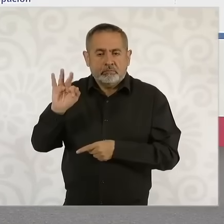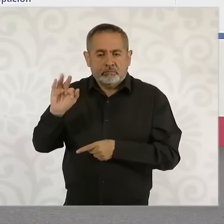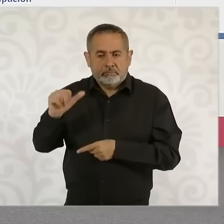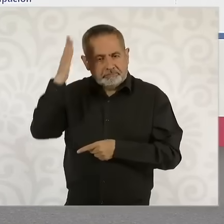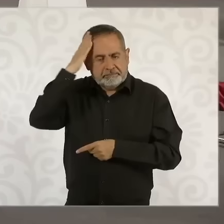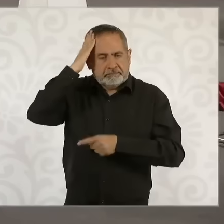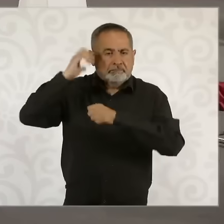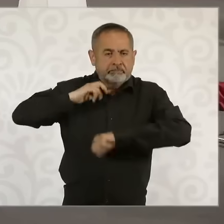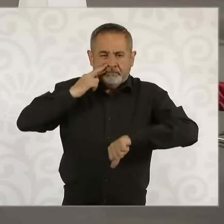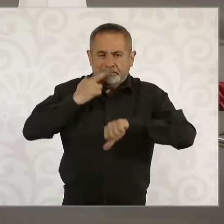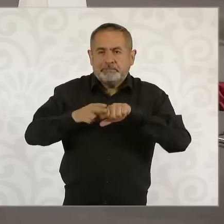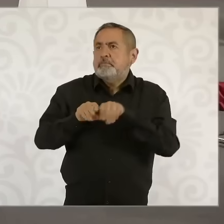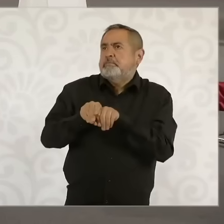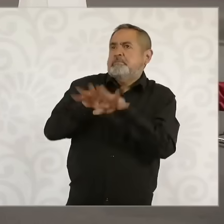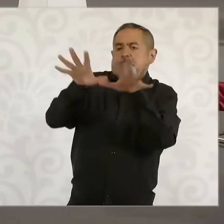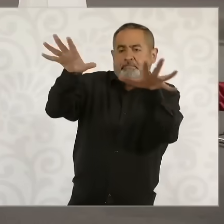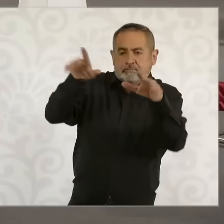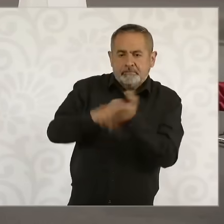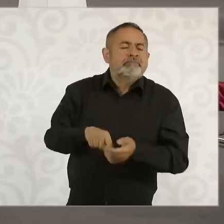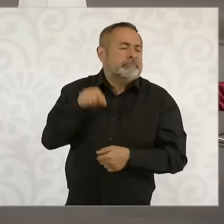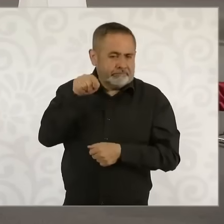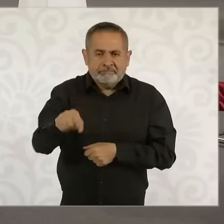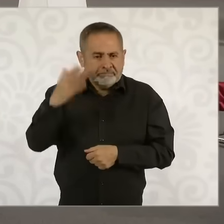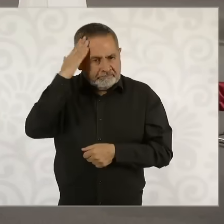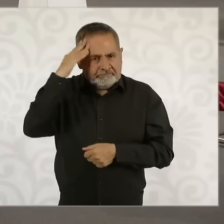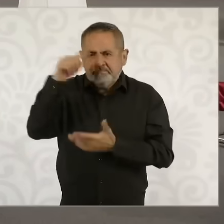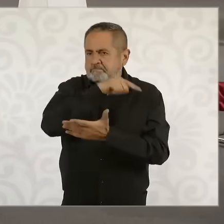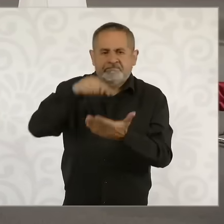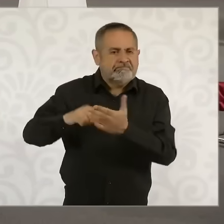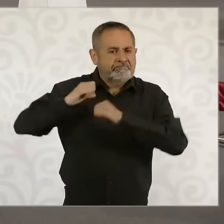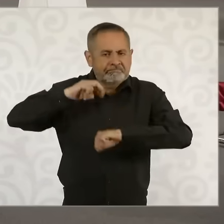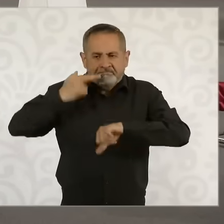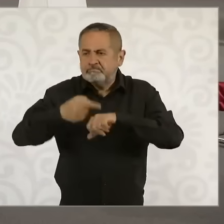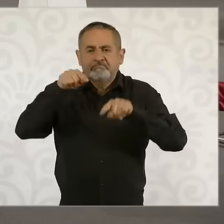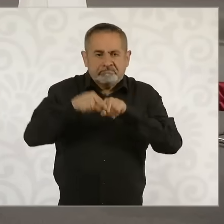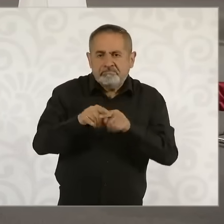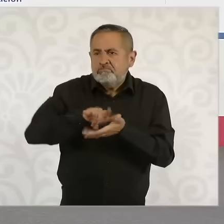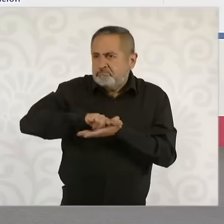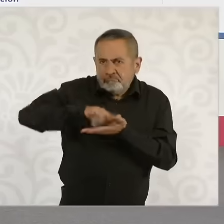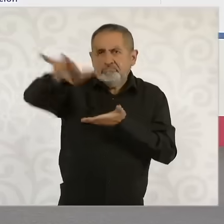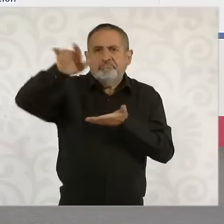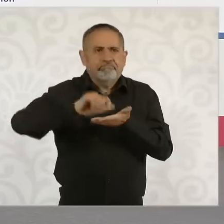Felipe Ángeles se ha convertido en un centro de distribución que nos permite lograr interconectar